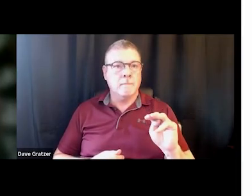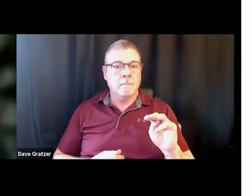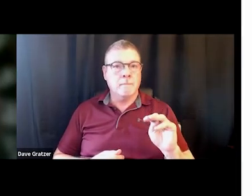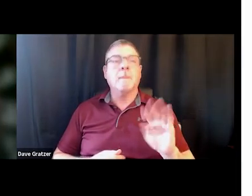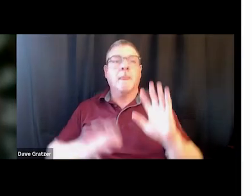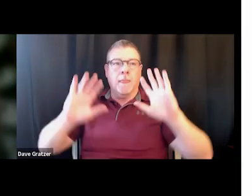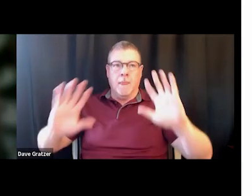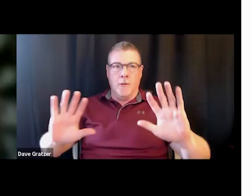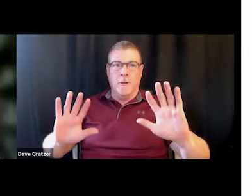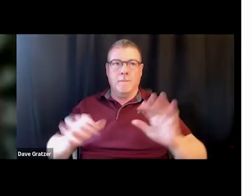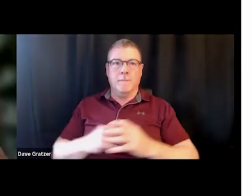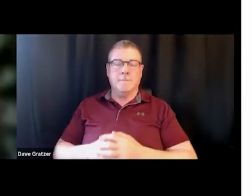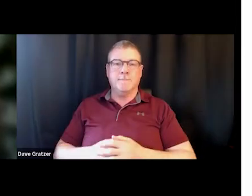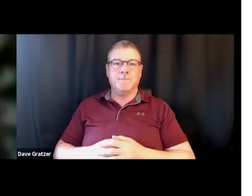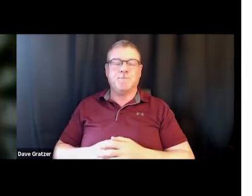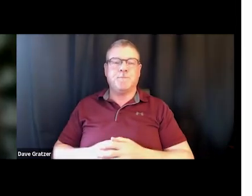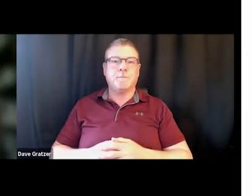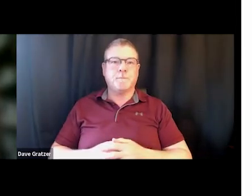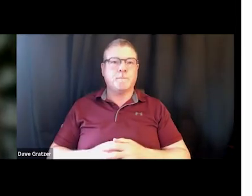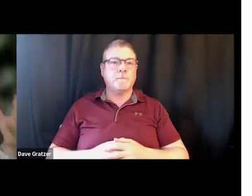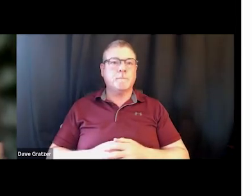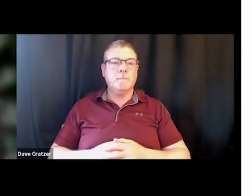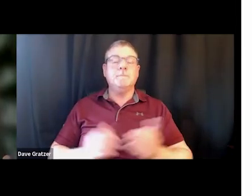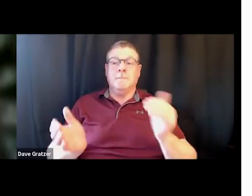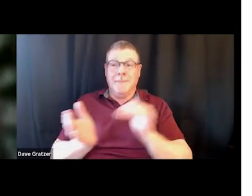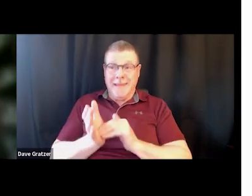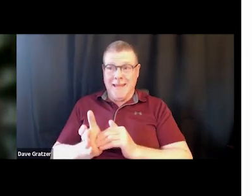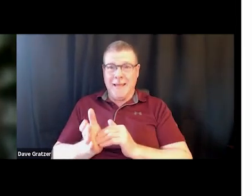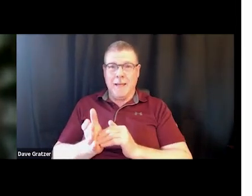Ahí vamos. Gracias. Entonces, solo para resumir...